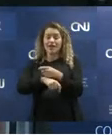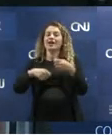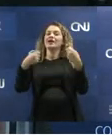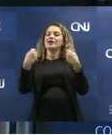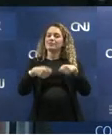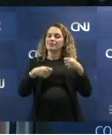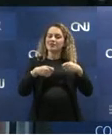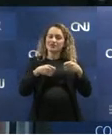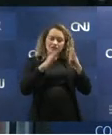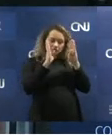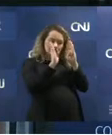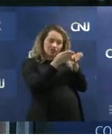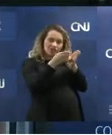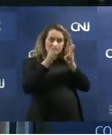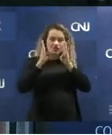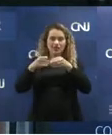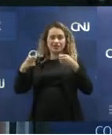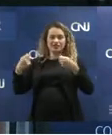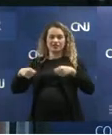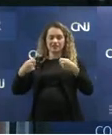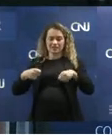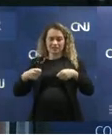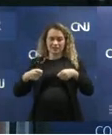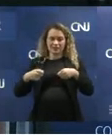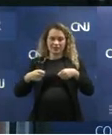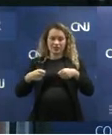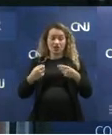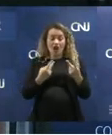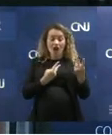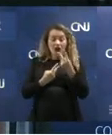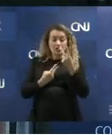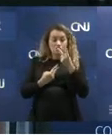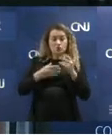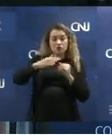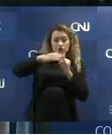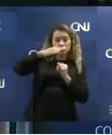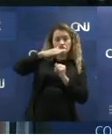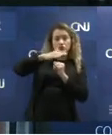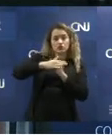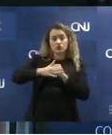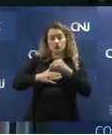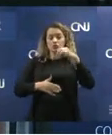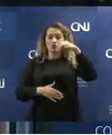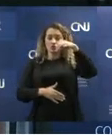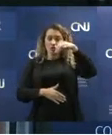necessariamente às duas instituições, ao Ministério Público e à Ordem dos Advogados do Brasil.